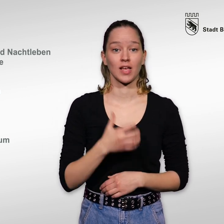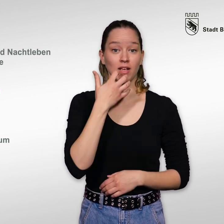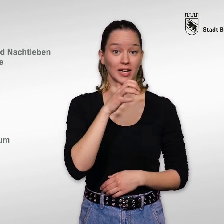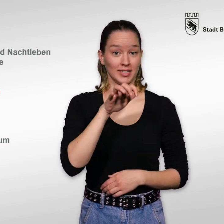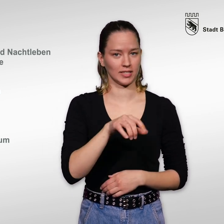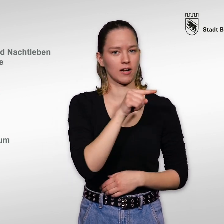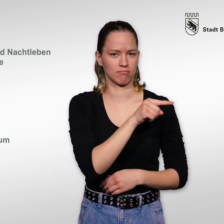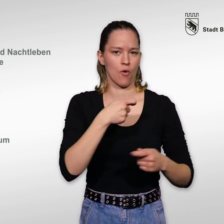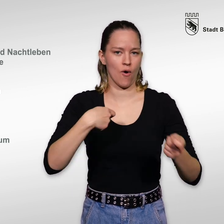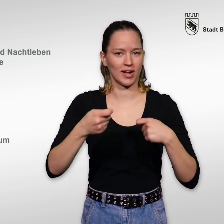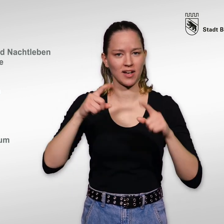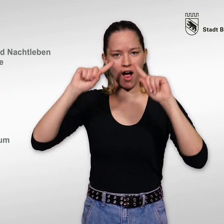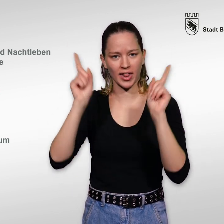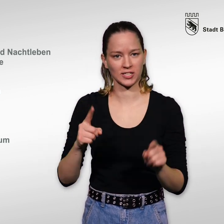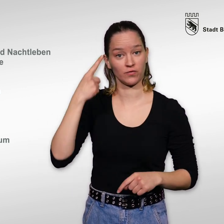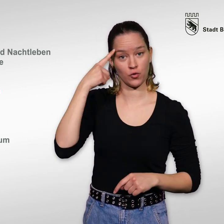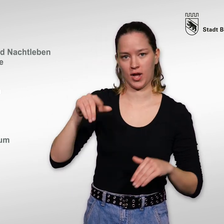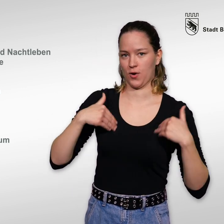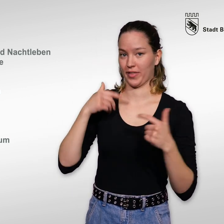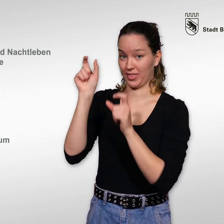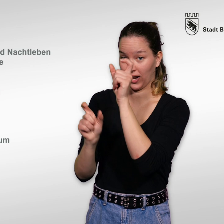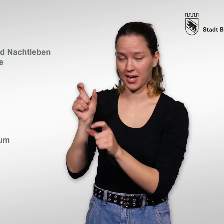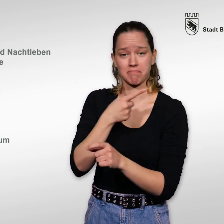Der Gaskessel organisiert Anlässe für Jugendliche,